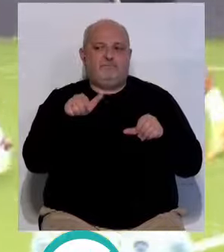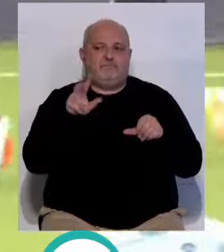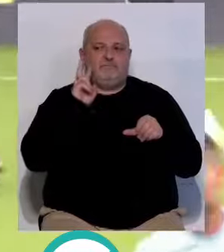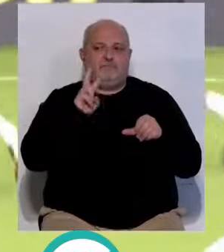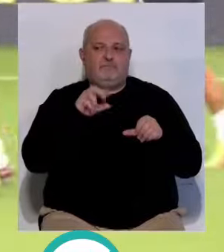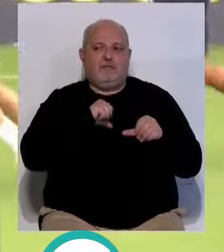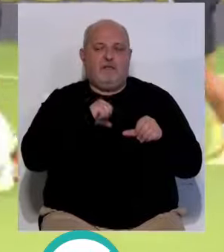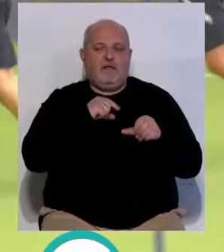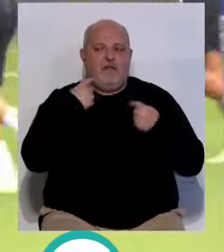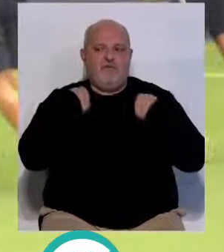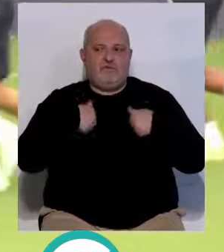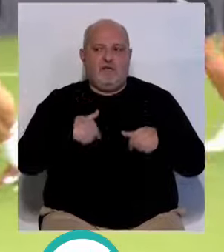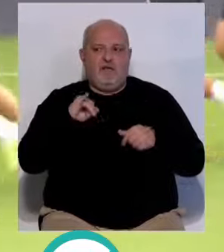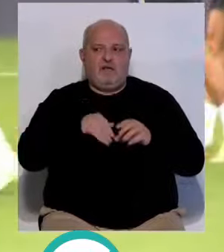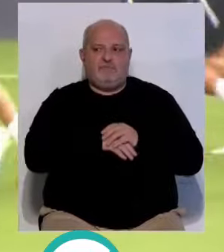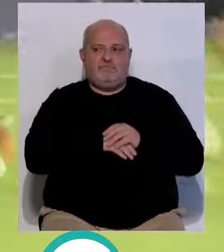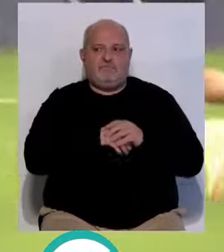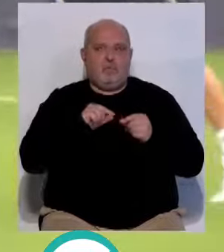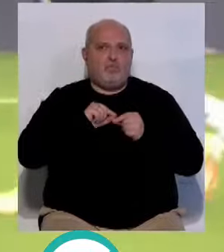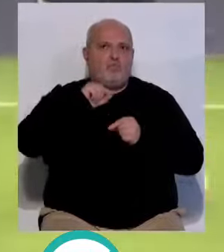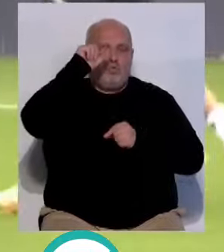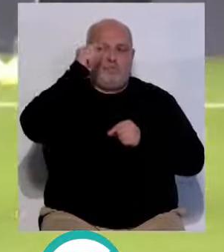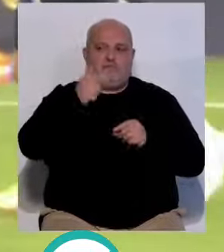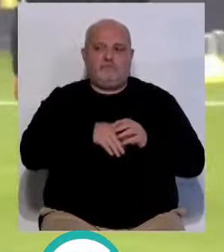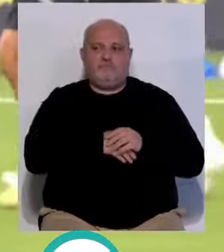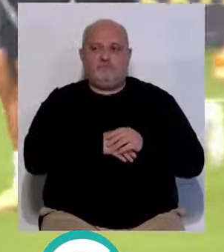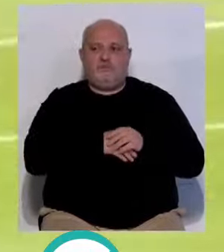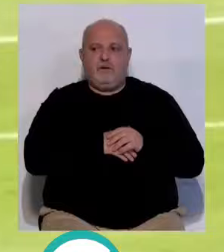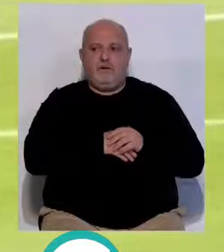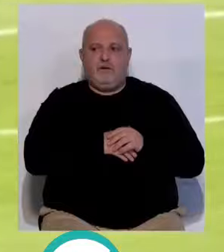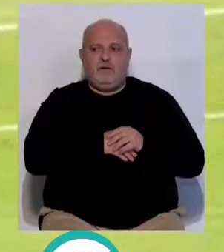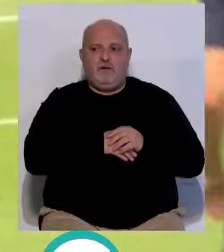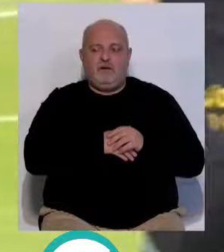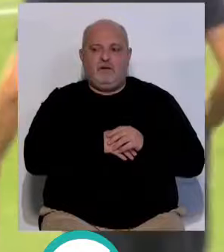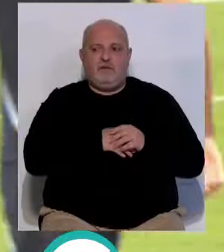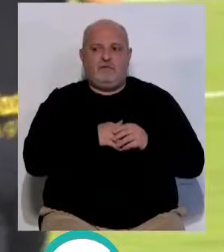tiene condiciones físicas tiene envergadura tiene tiene churas de ser un buen central pero hoy por